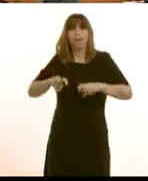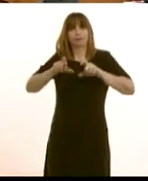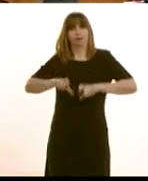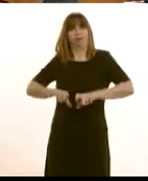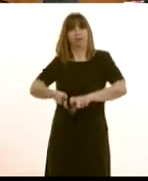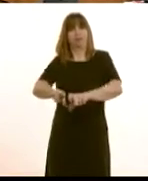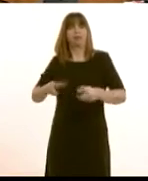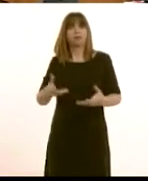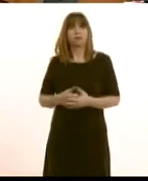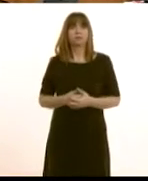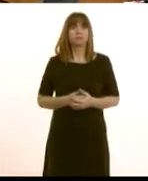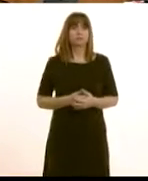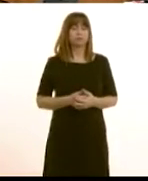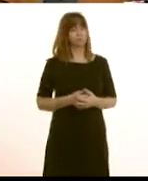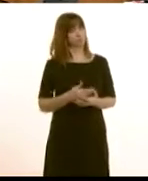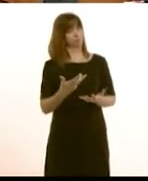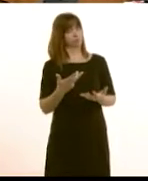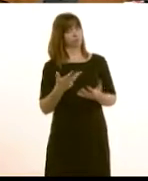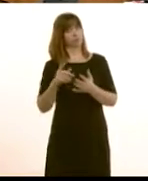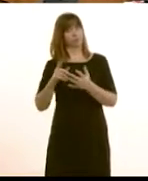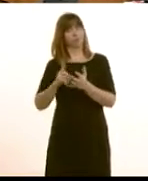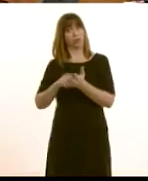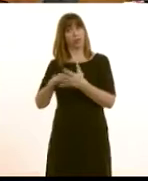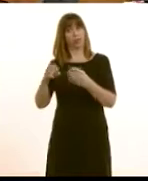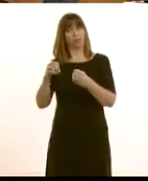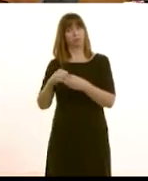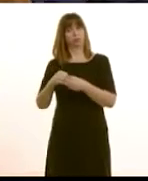of doctors is the responsibility of heath boards and trusts. We support that work in